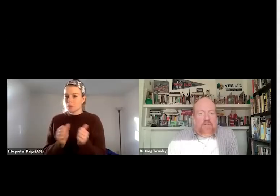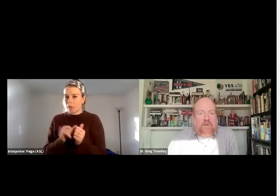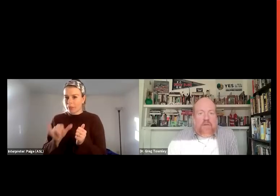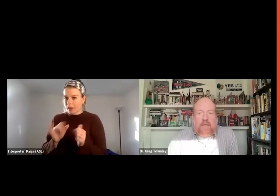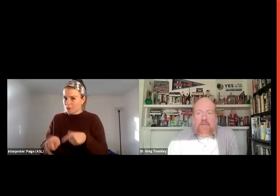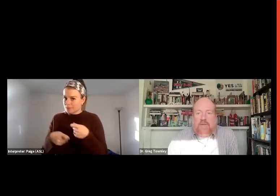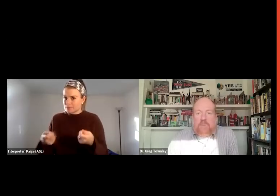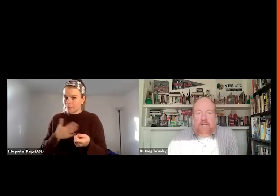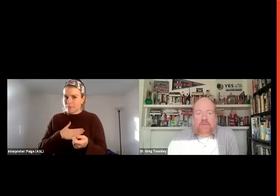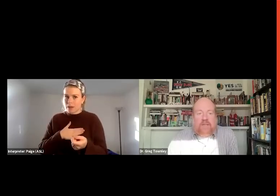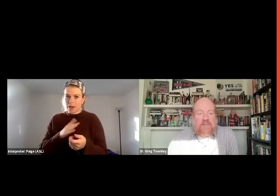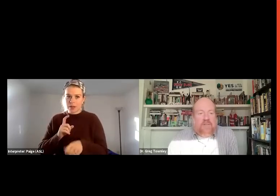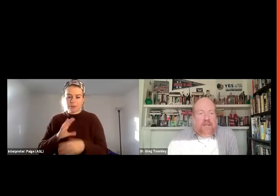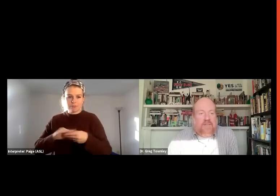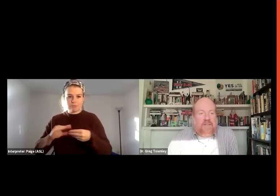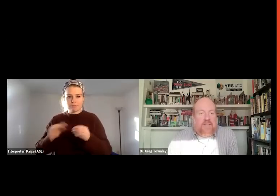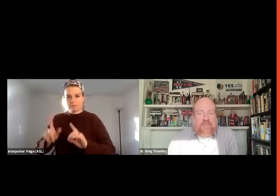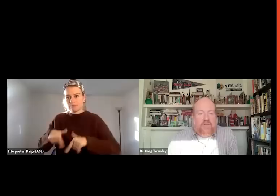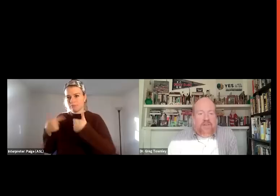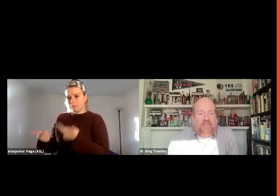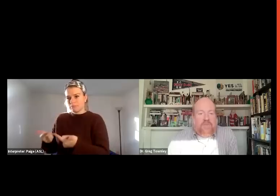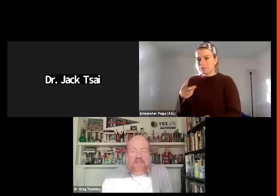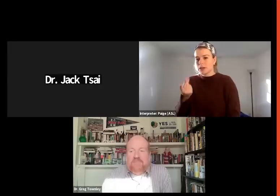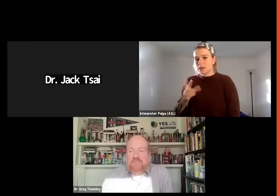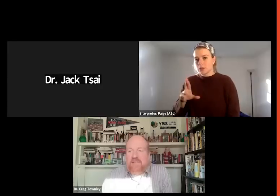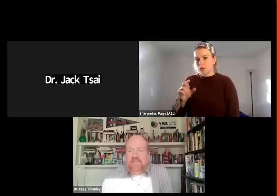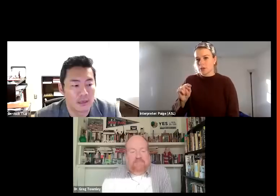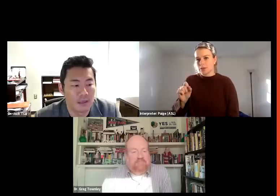y le devolveré la palabra al Dr. Tsai para presentar a nuestro próximo orador, gracias.